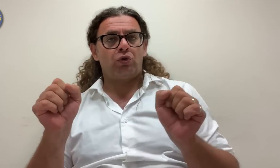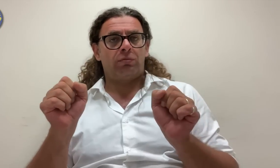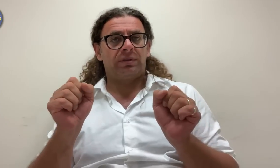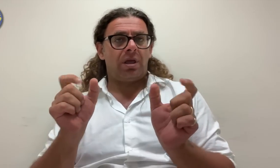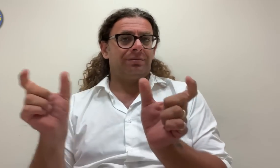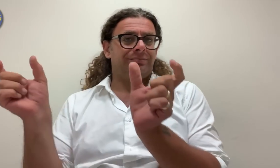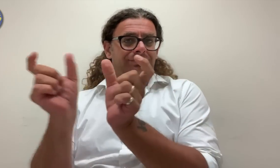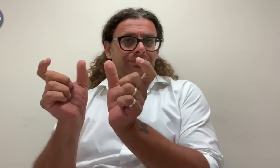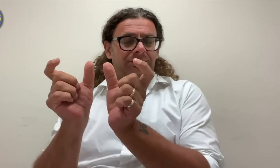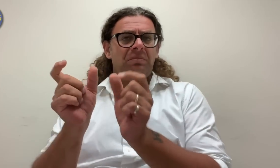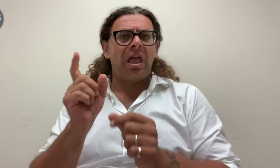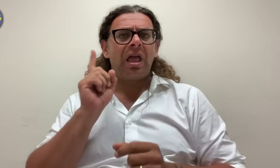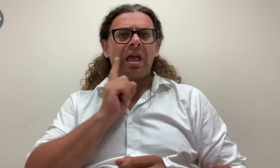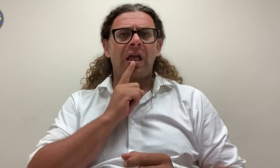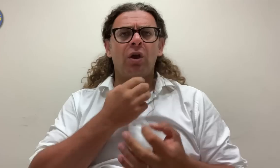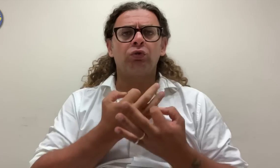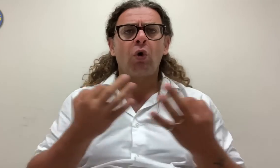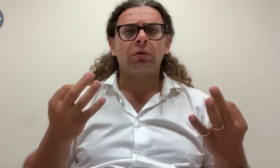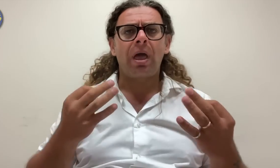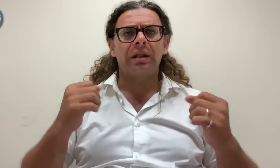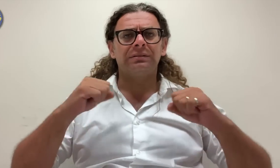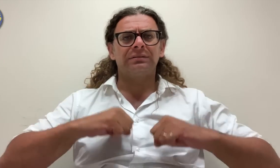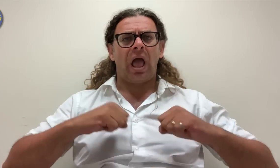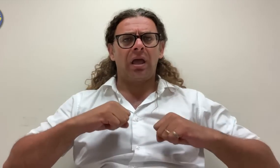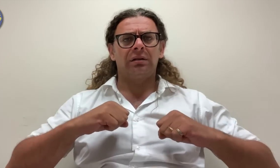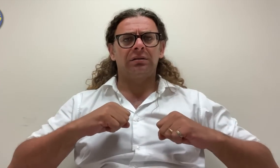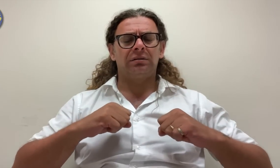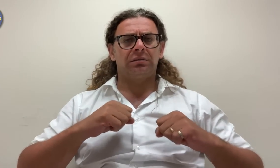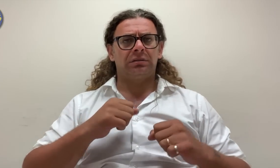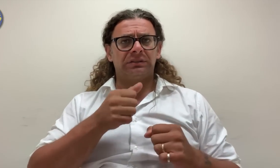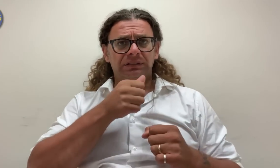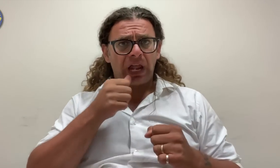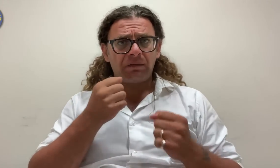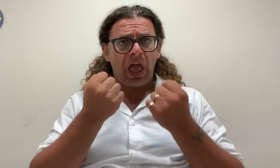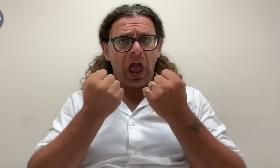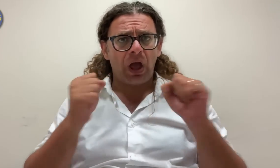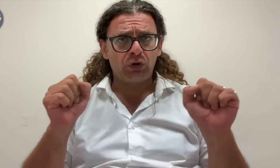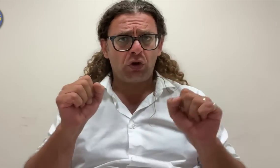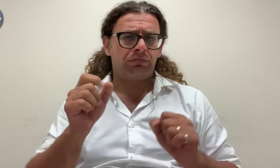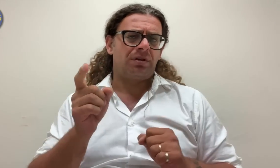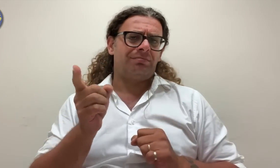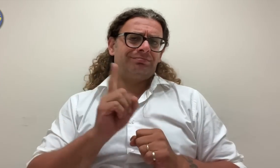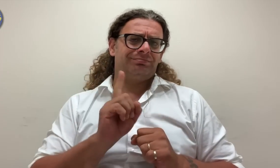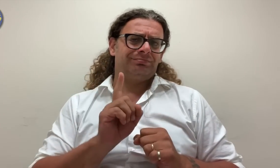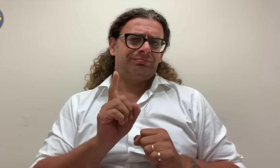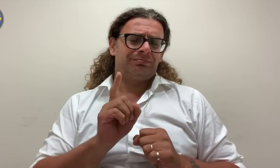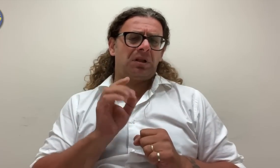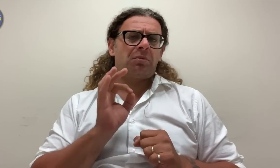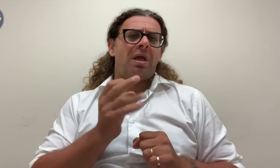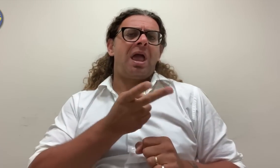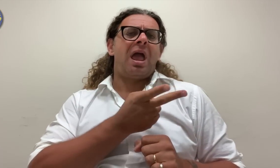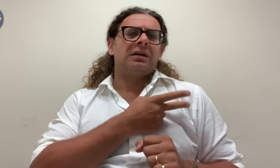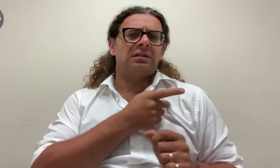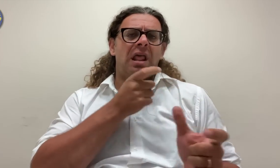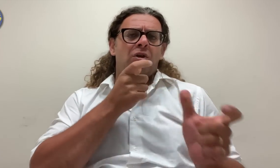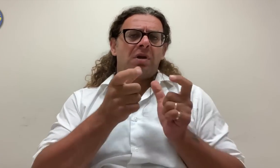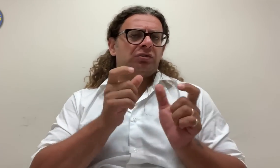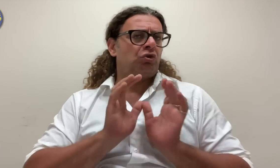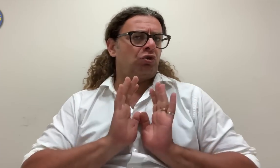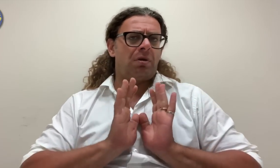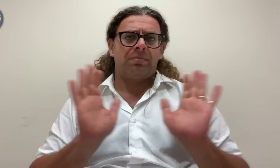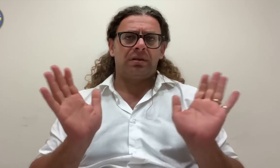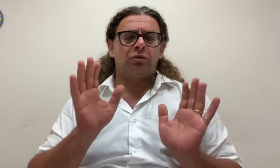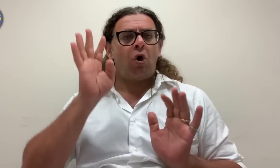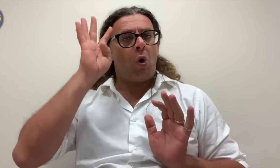all’Autonomia ma nel caso di studenti sordi sani non serve certo un Assistente all’Autonomia ma è necessario l’Assistente alla Comunicazione che ha lo scopo di